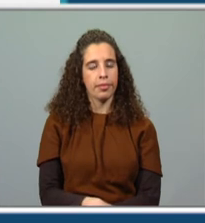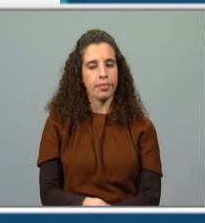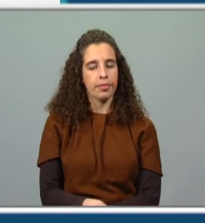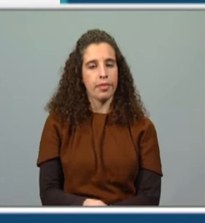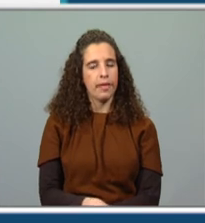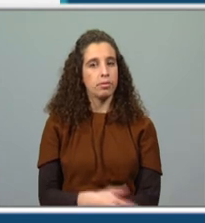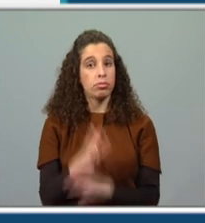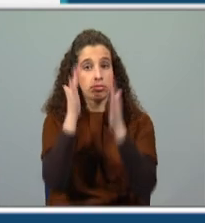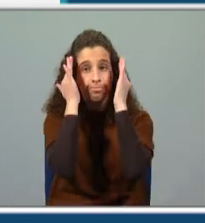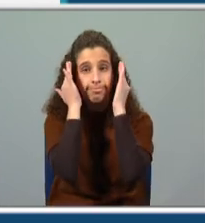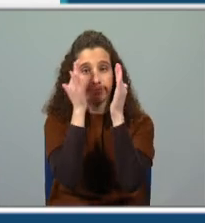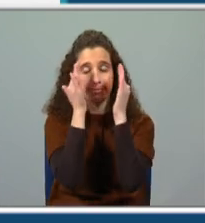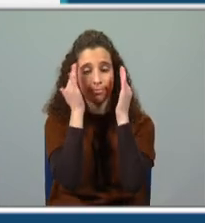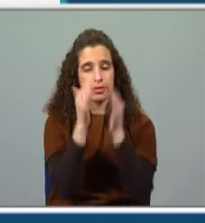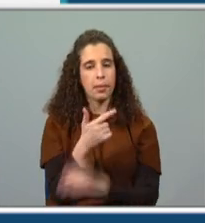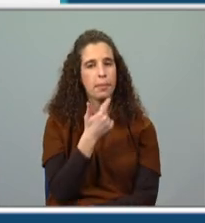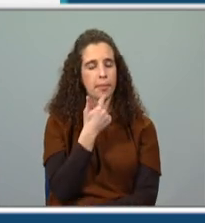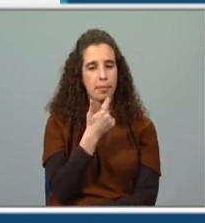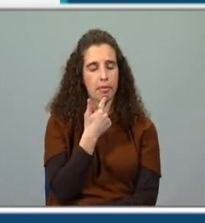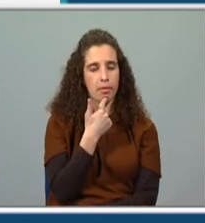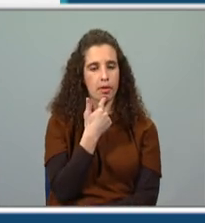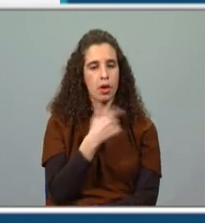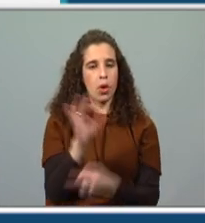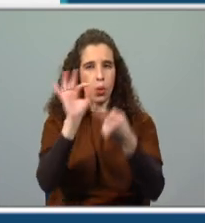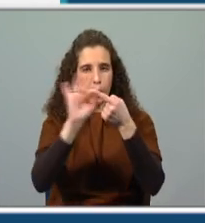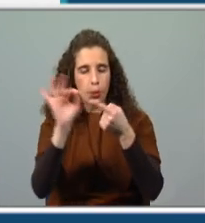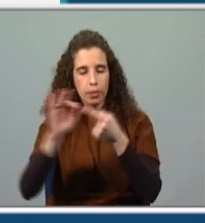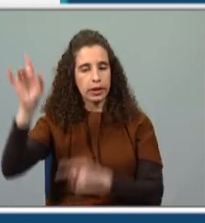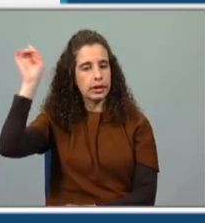prestar muita atenção para perceber Quais são os elementos importantes para 抓緊實現有哪些重要元素